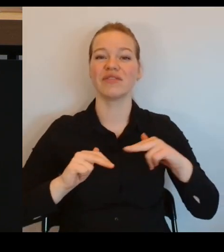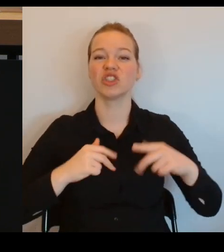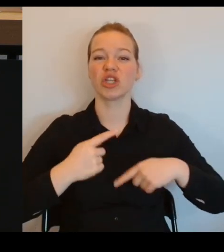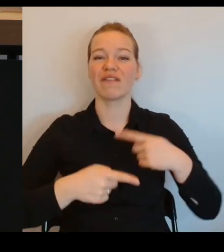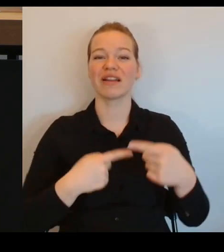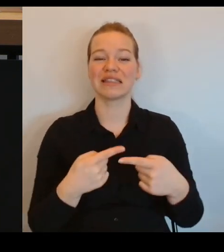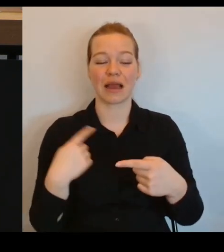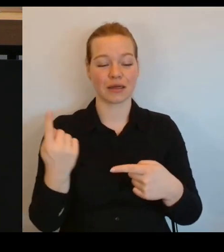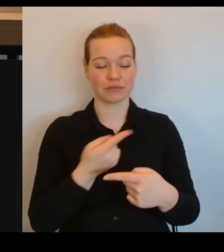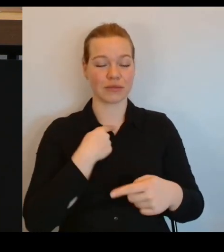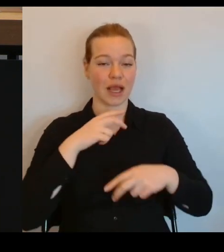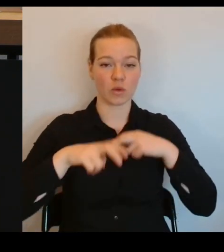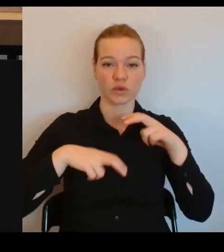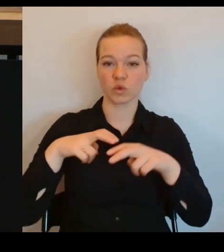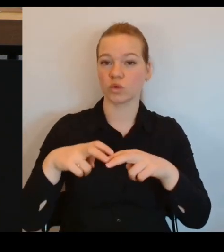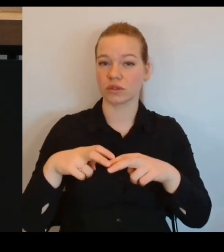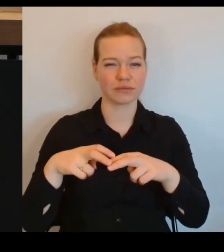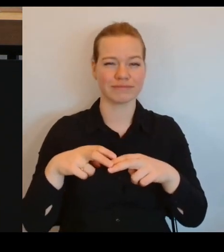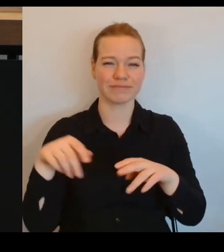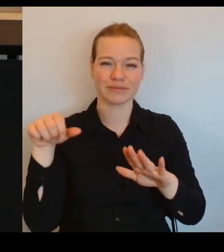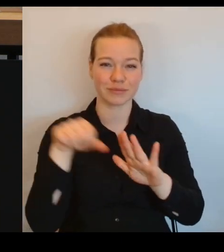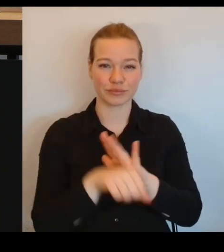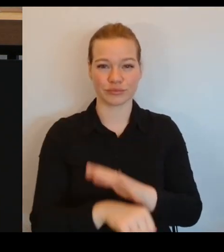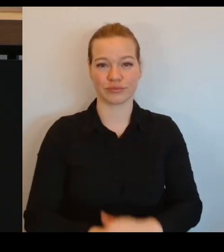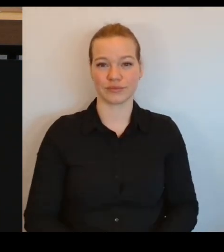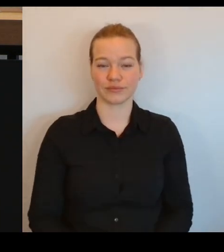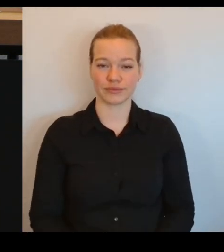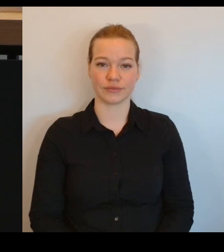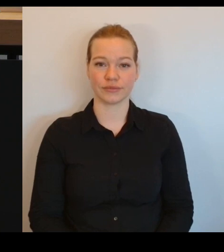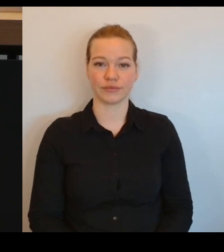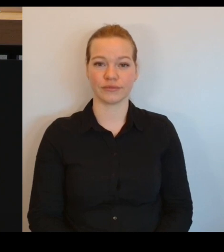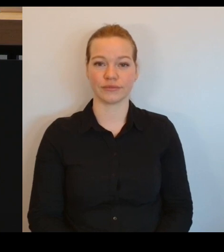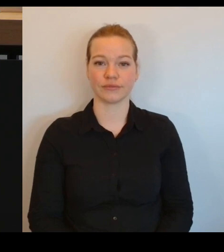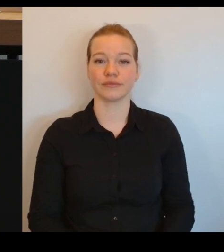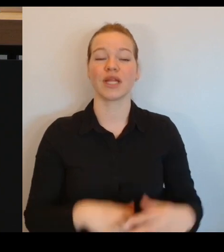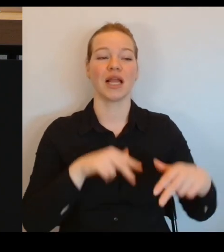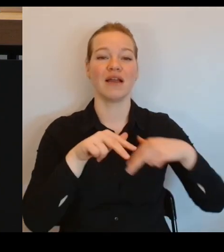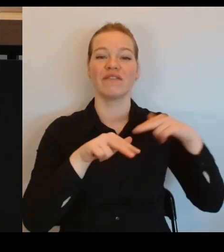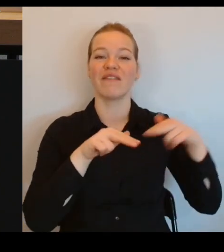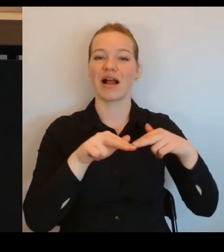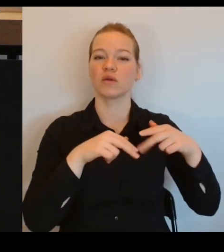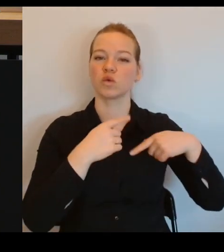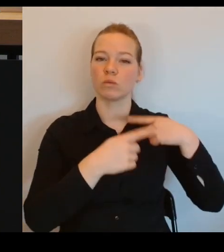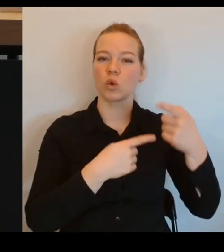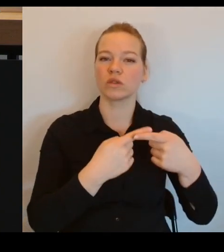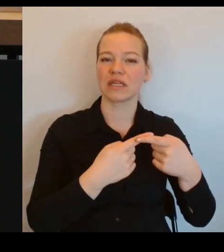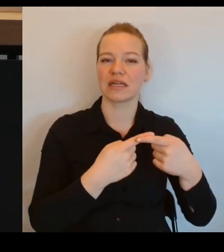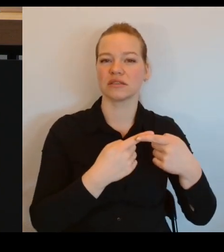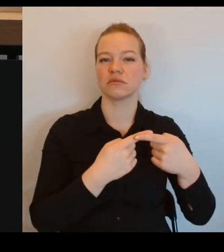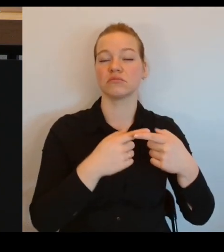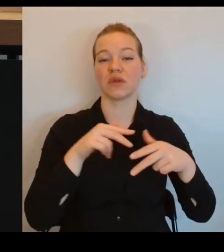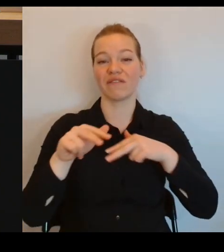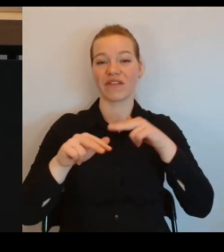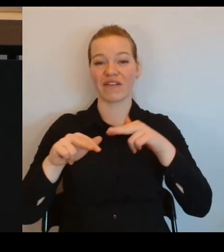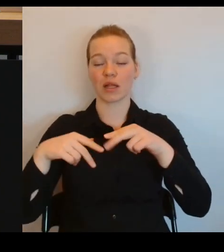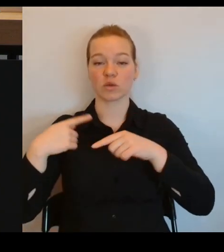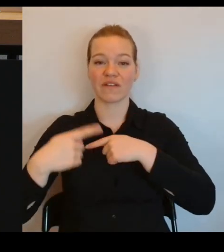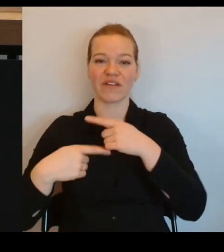Verwaltungsverfahren, wo ich mir auch manchmal an der einen oder anderen Stelle in der Verwaltung wünschte, dass hier mehr auf das Ergebnis